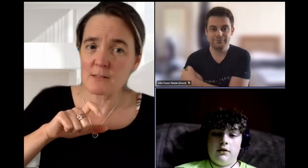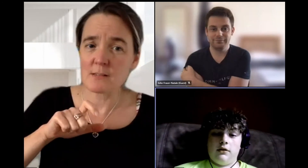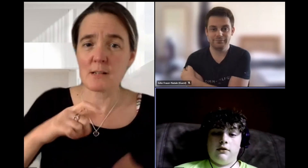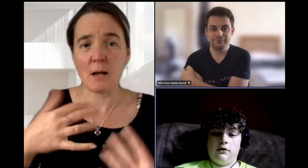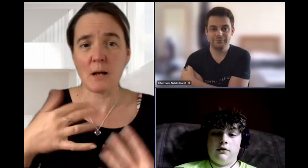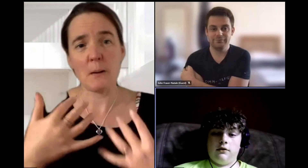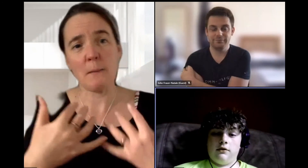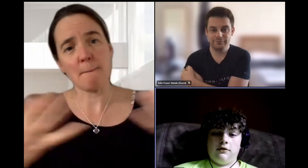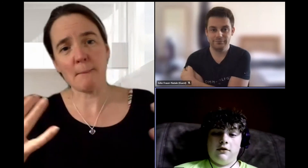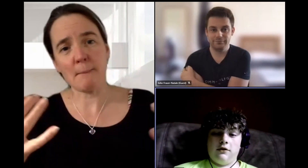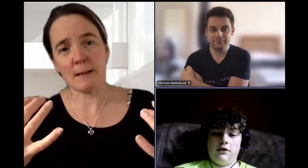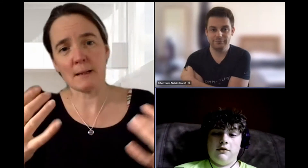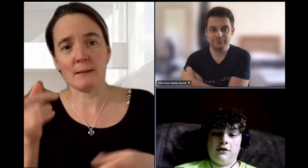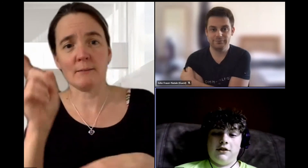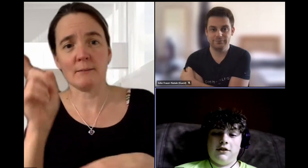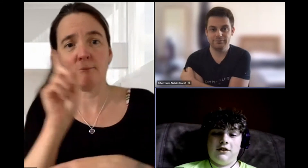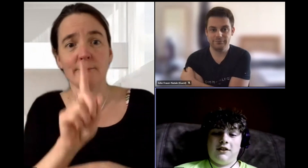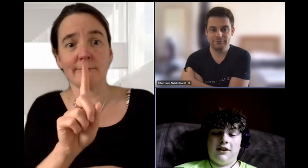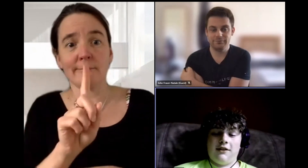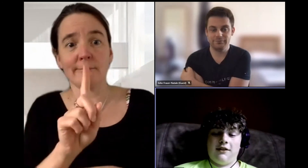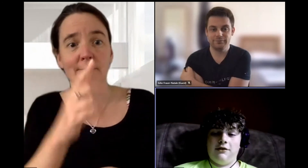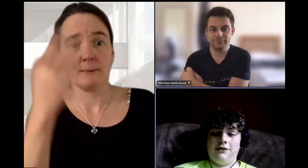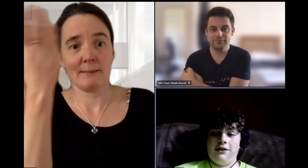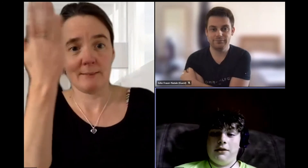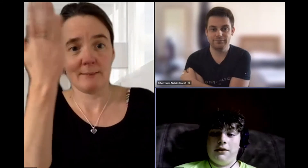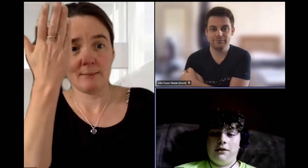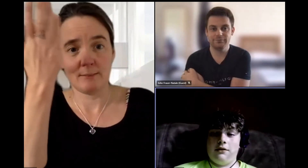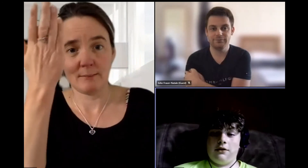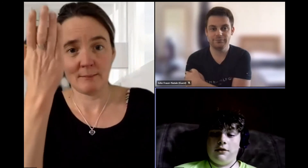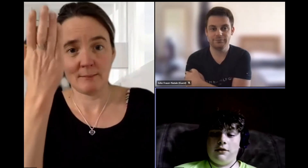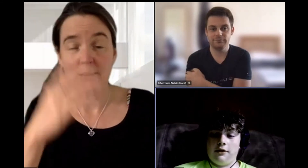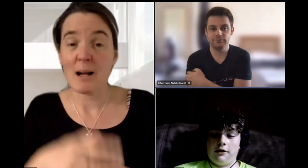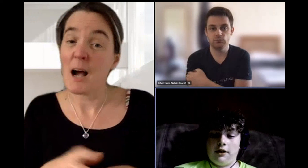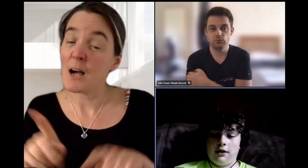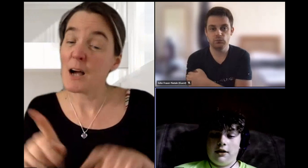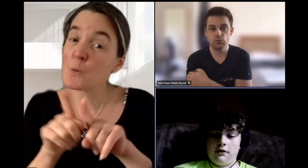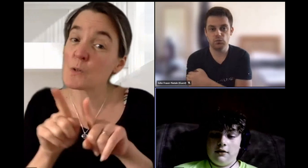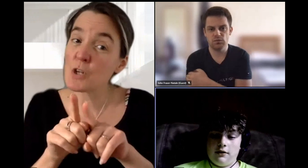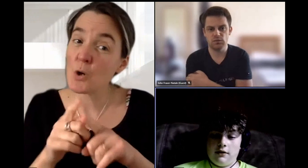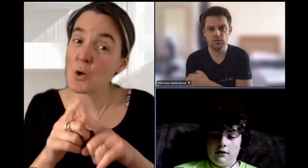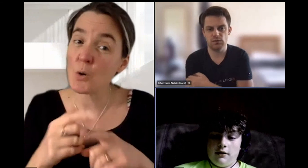Hefyd, yn amlwg, mae’n beth da i roi ar y CV.